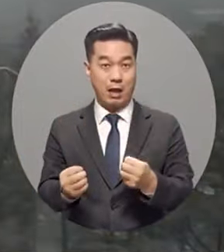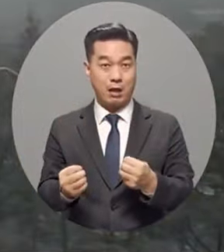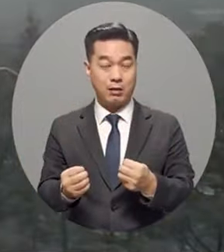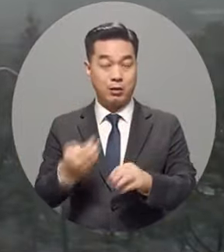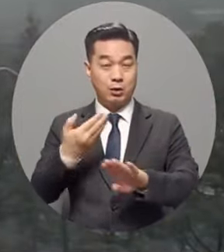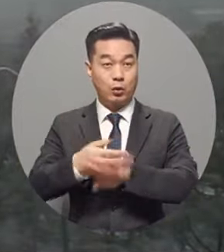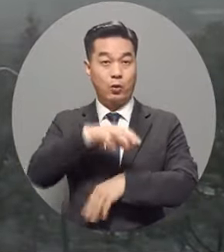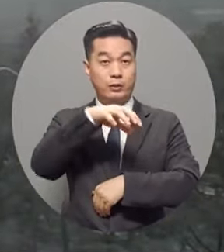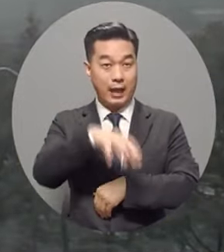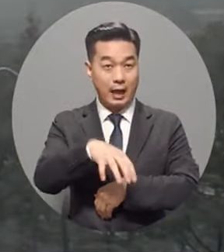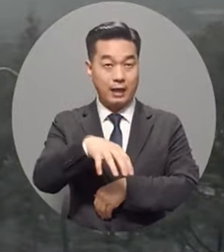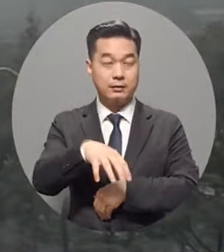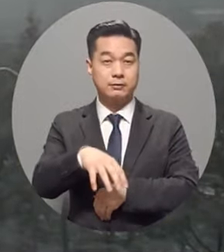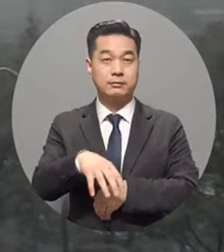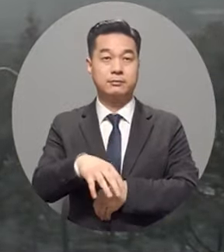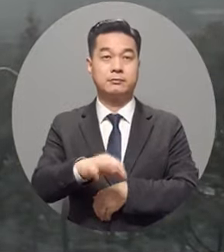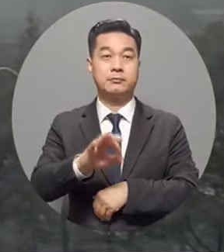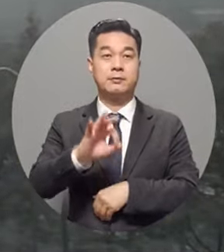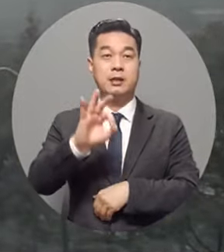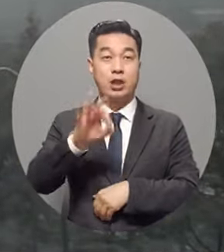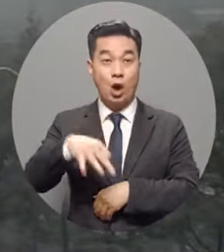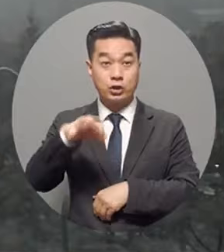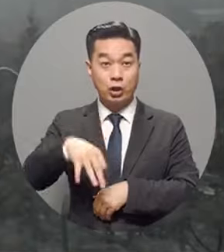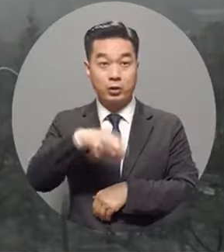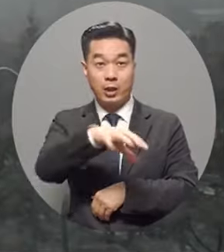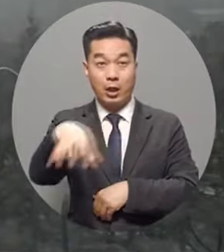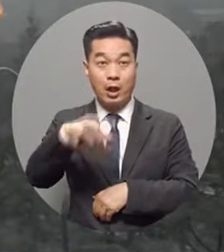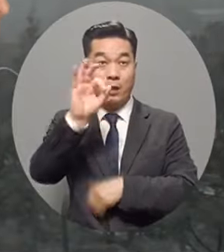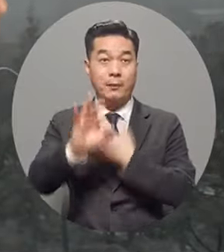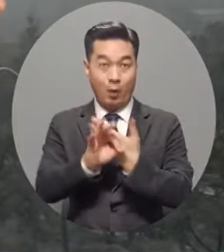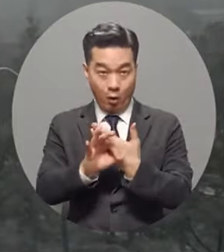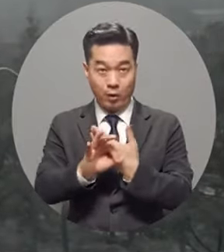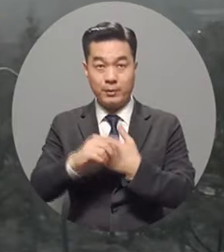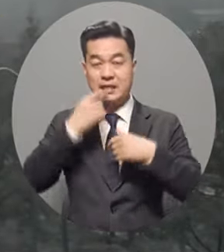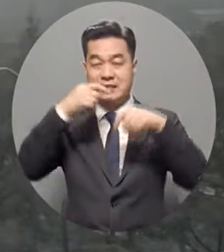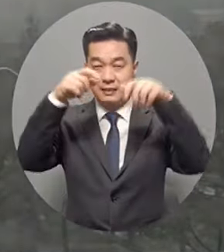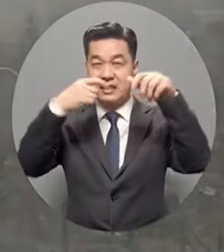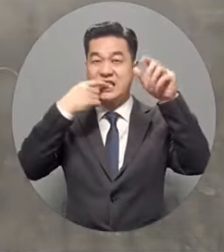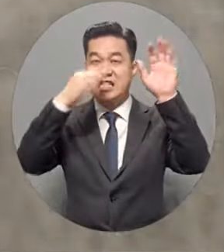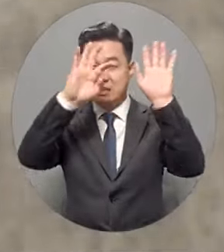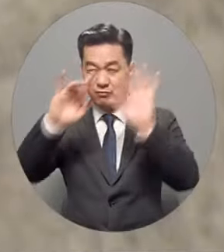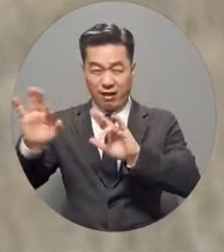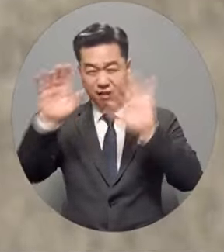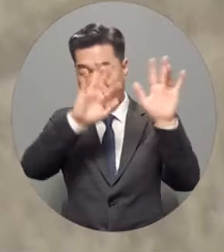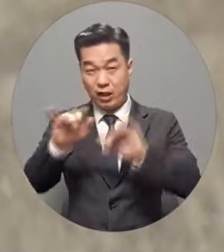또 다른 대설주의보 지역이 연천에서도 이렇게 강한 눈발이 휘날리고 있는 모습인데요.